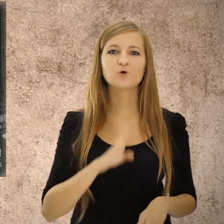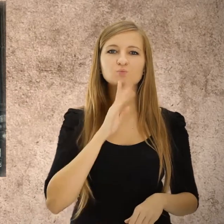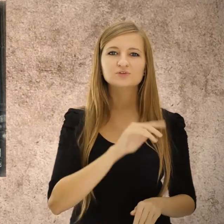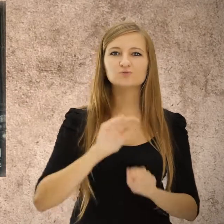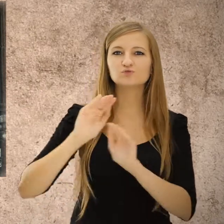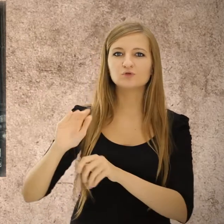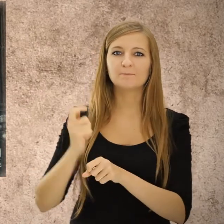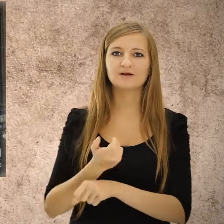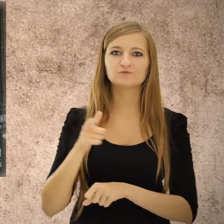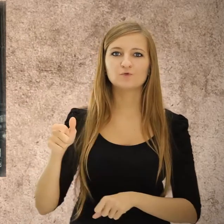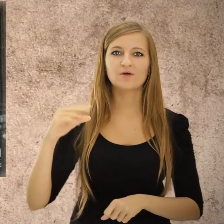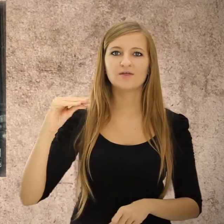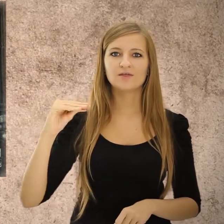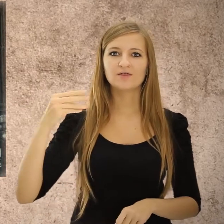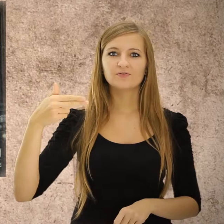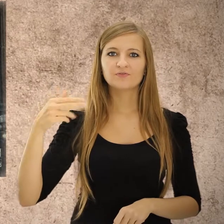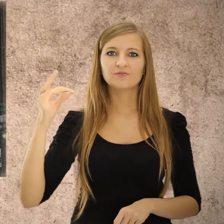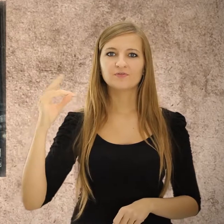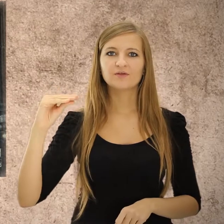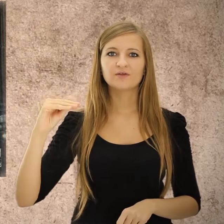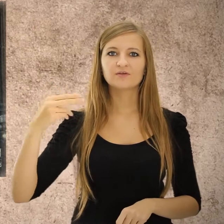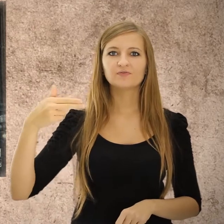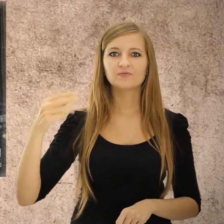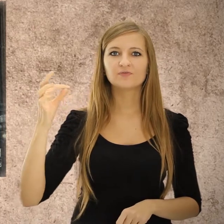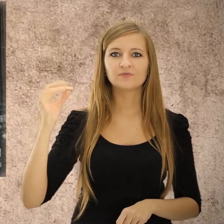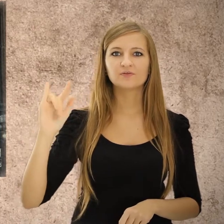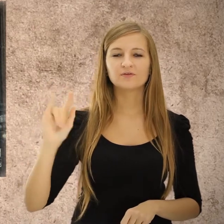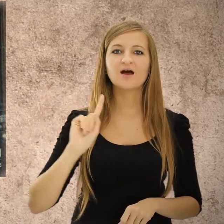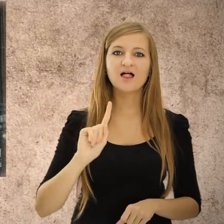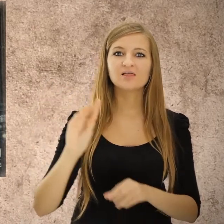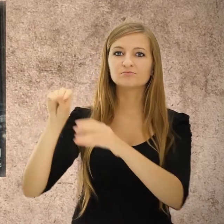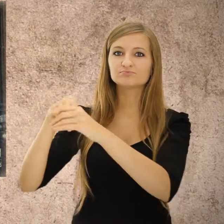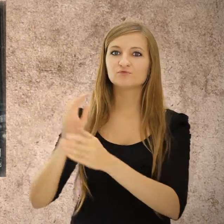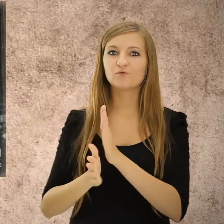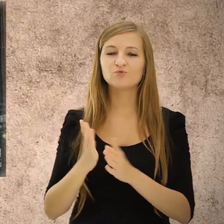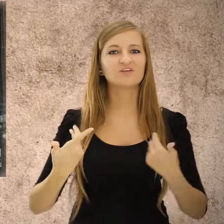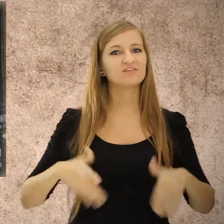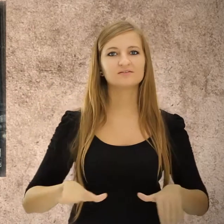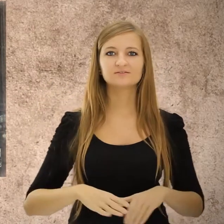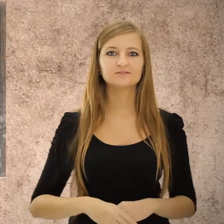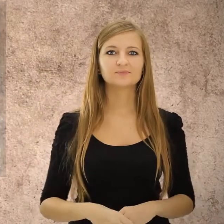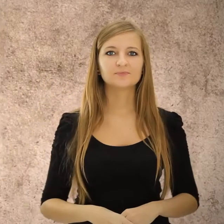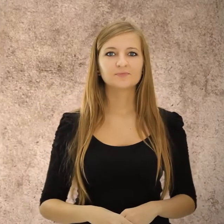choć bardziej sprzyjały Państwom Ententy. Nie chciały jednak przyłączyć się do wojny.